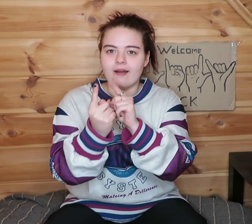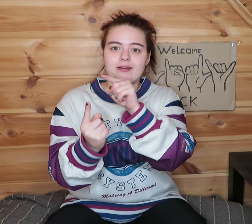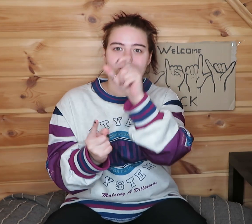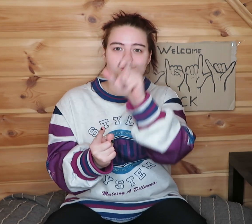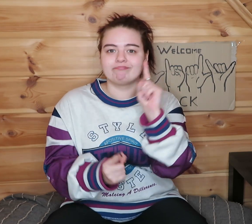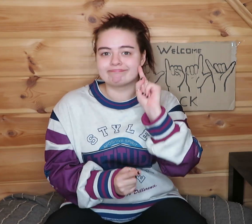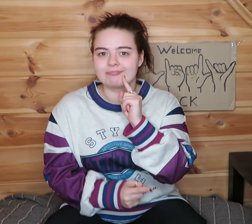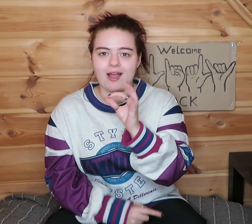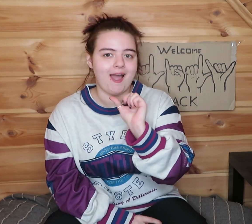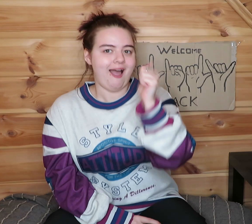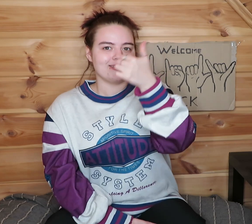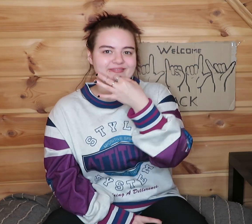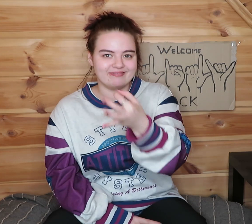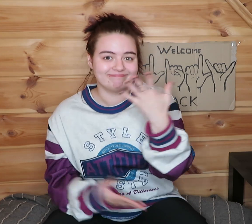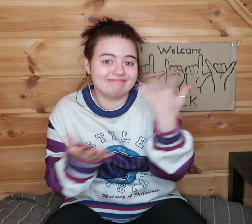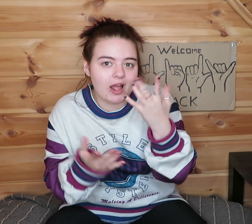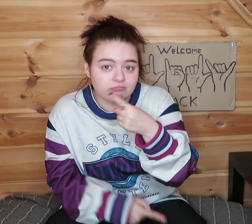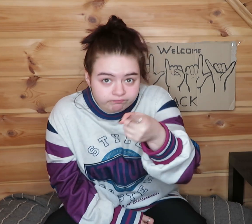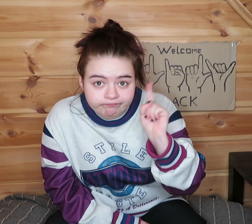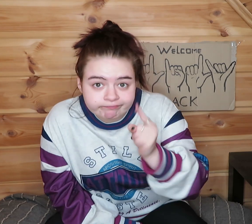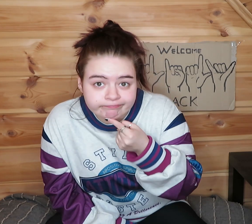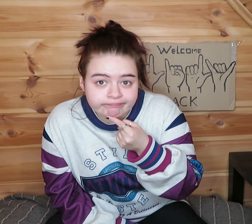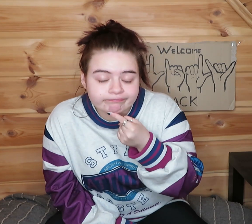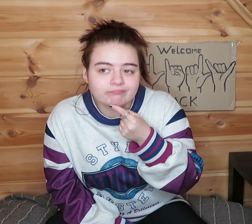Die erste Frage des Gehörlosen ist: " Bist du gehörlos?"